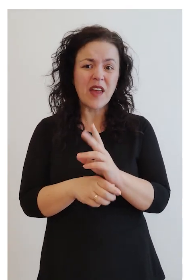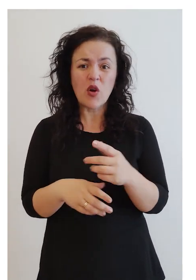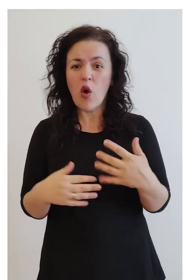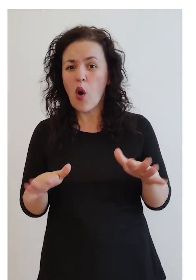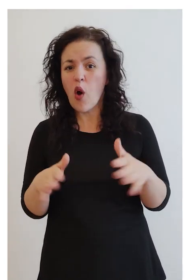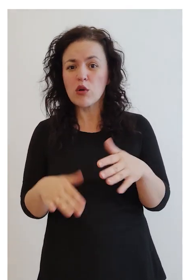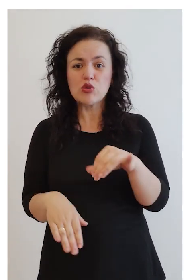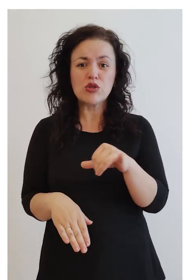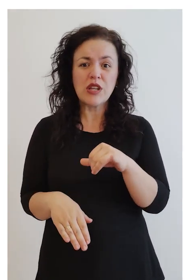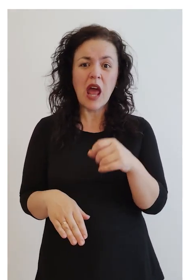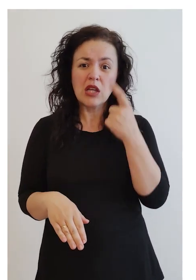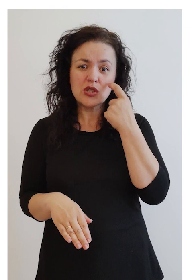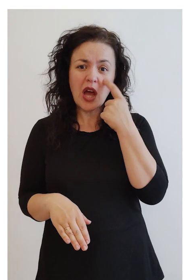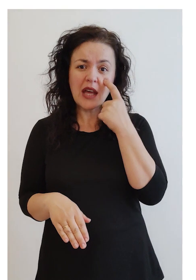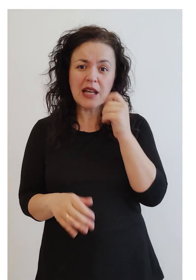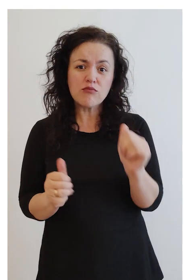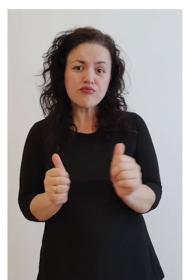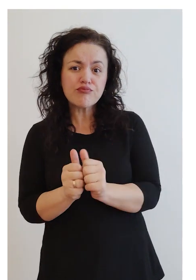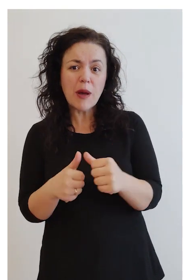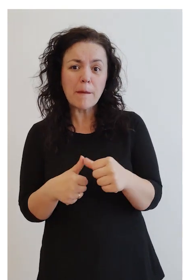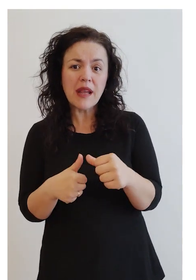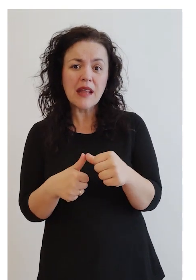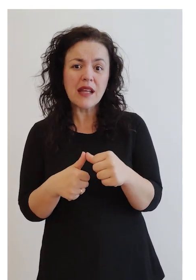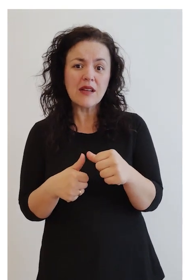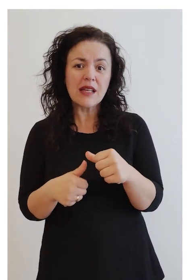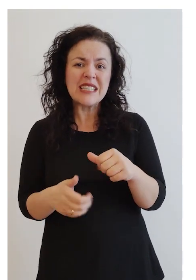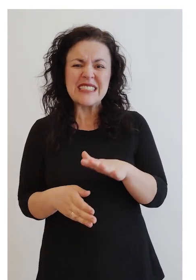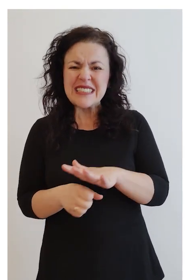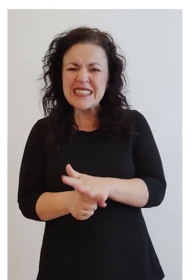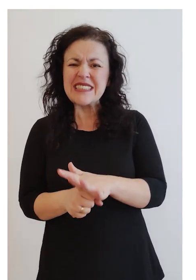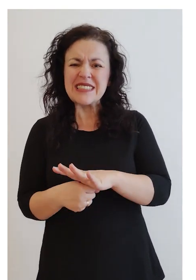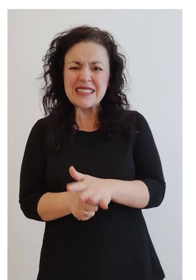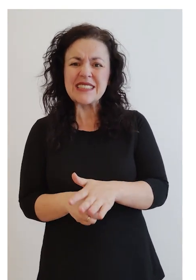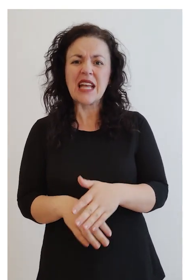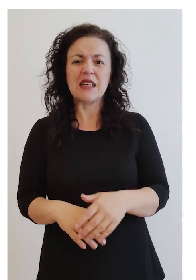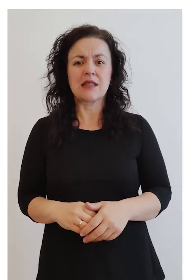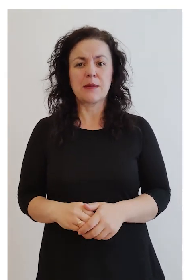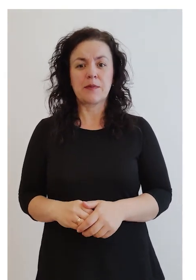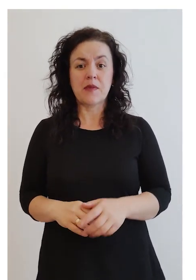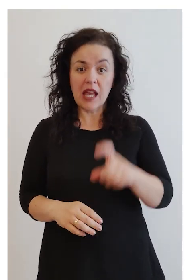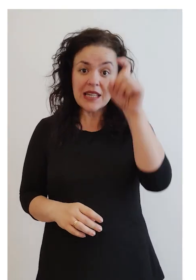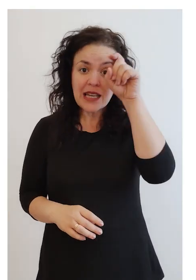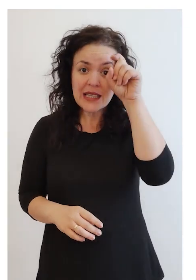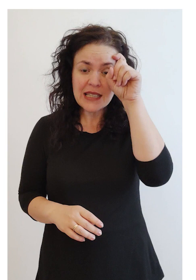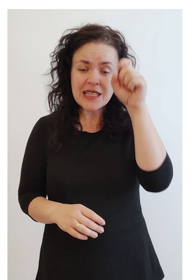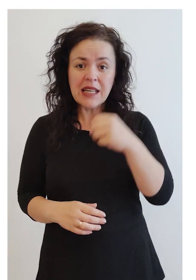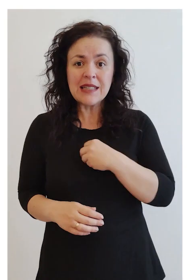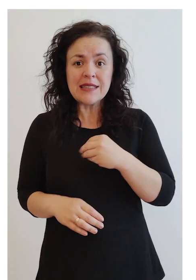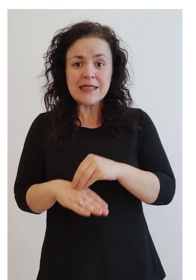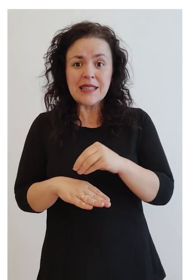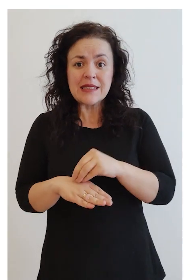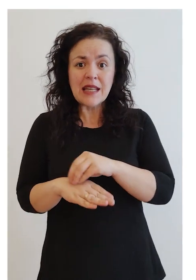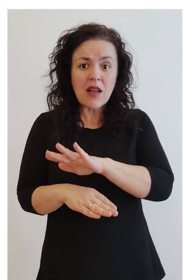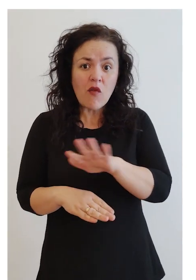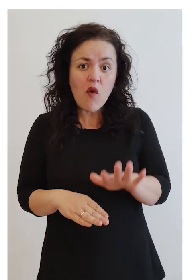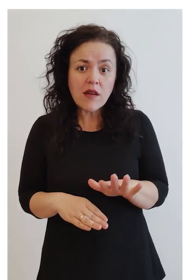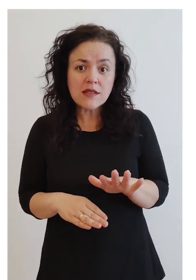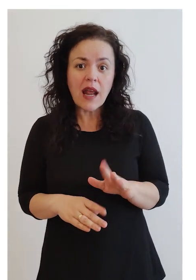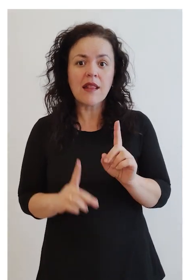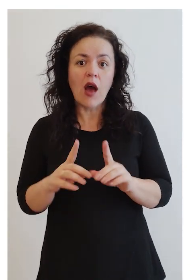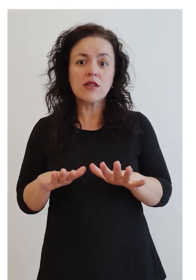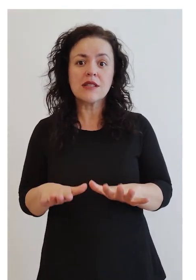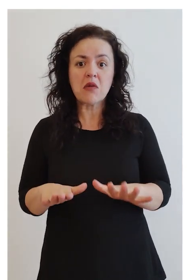Credeți în instinctele voastre. Dacă o situație pur și simplu nu pare corectă, probabil că nu este.